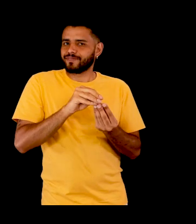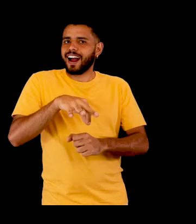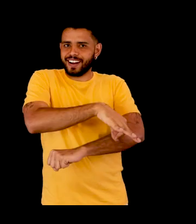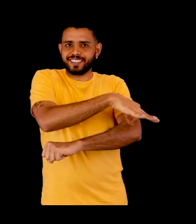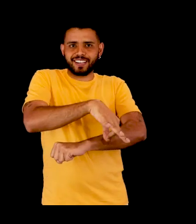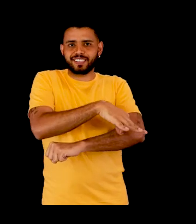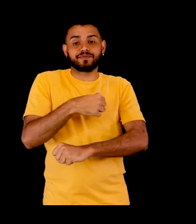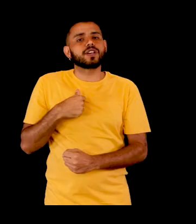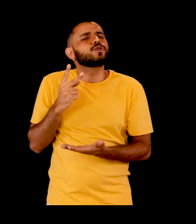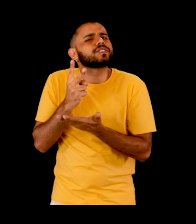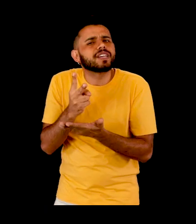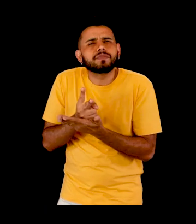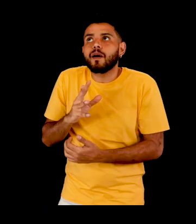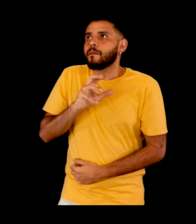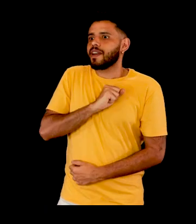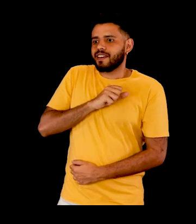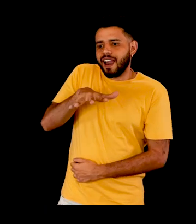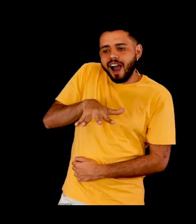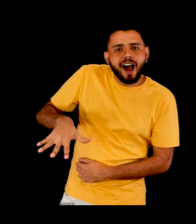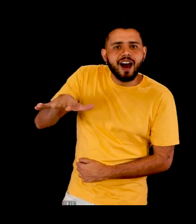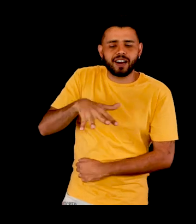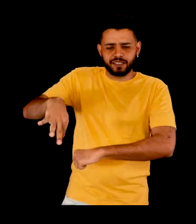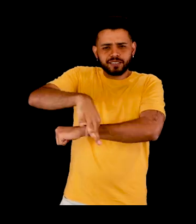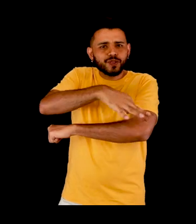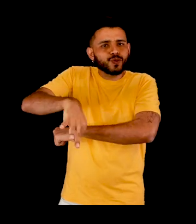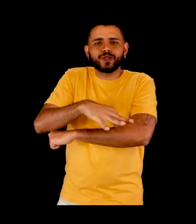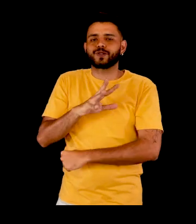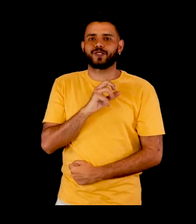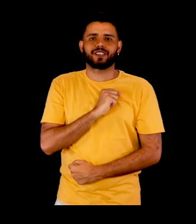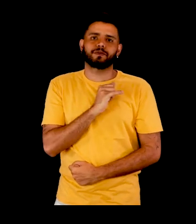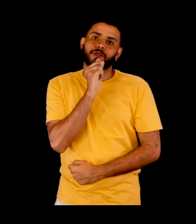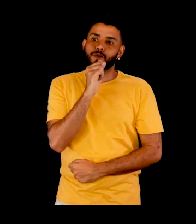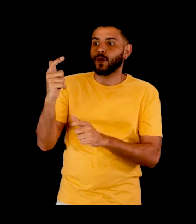Então, quando eu ia aos lugares, minha avó gostava muito de me levar a museus, a exposições.